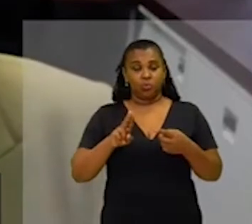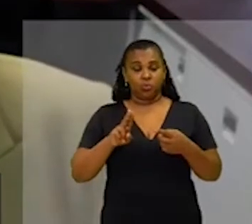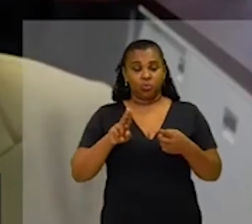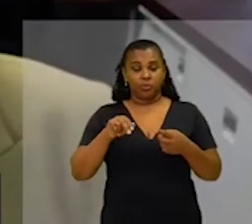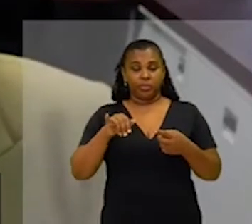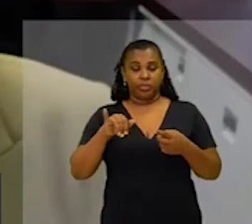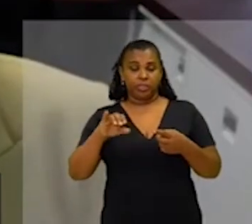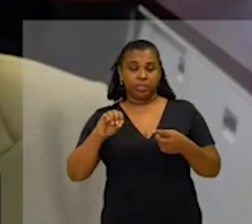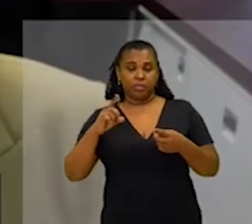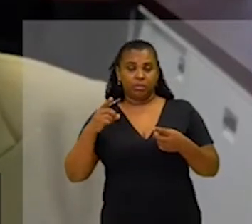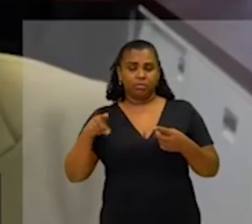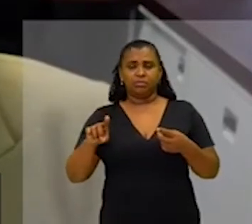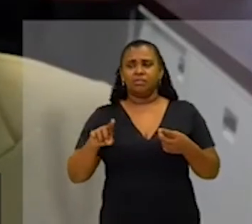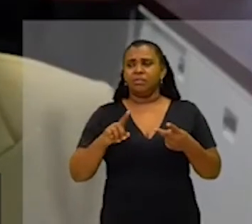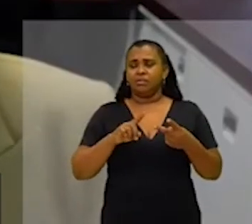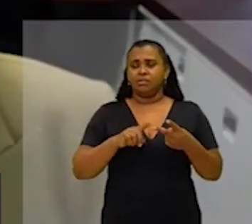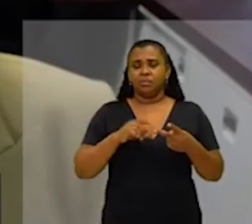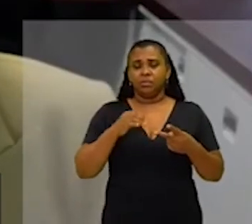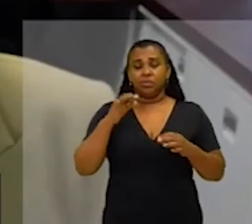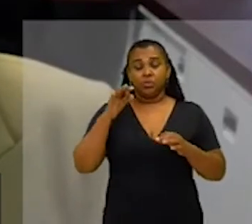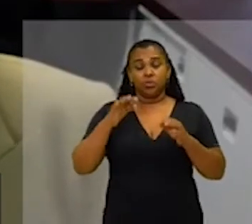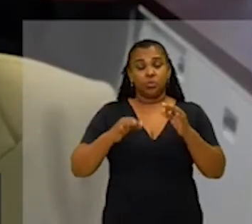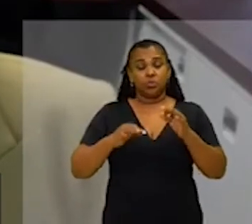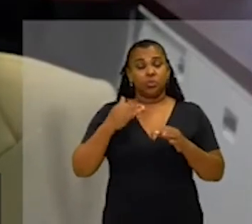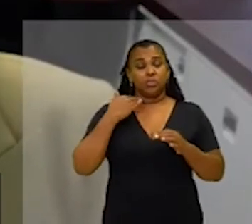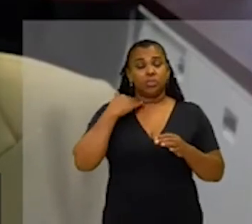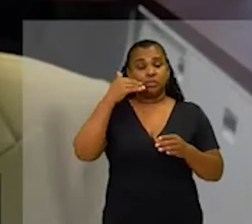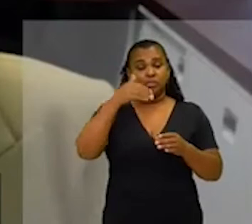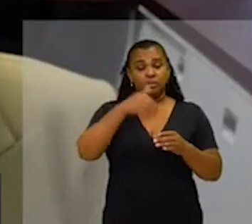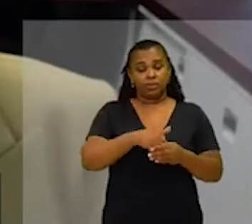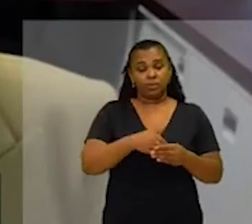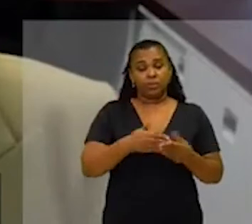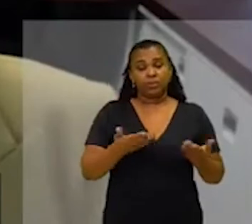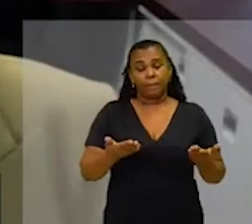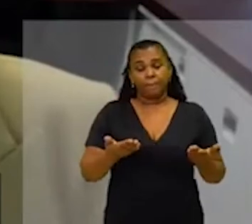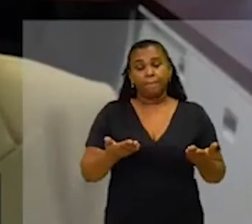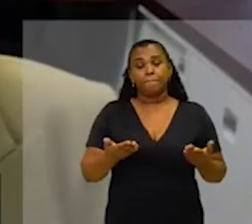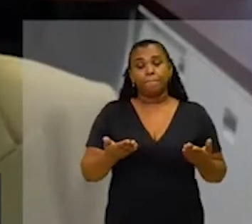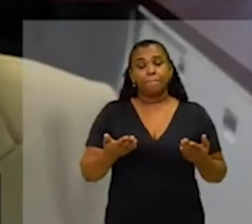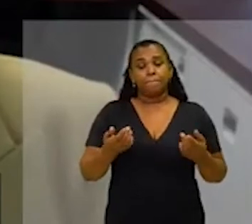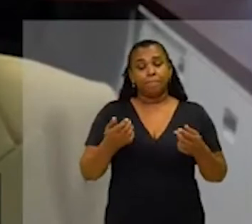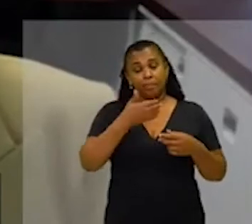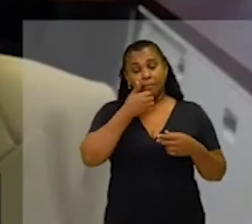para iniciativas tire estivessem direcionadas Para poder melhorar o controle social EA transparência